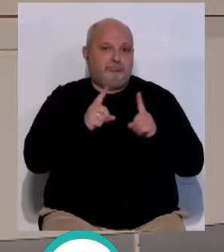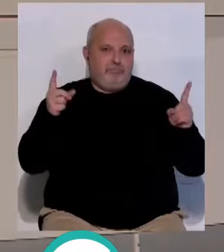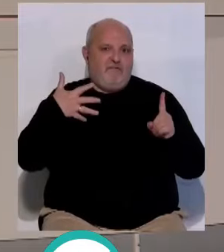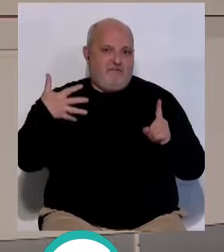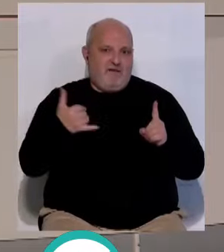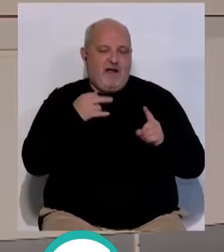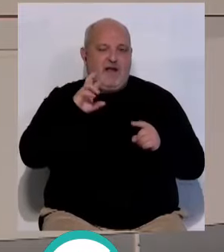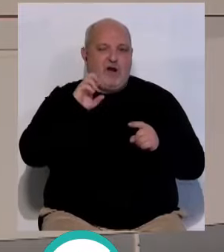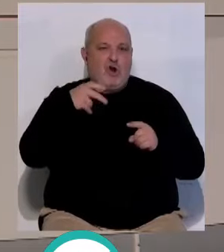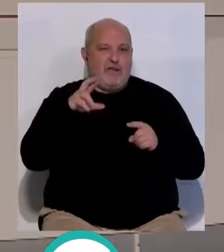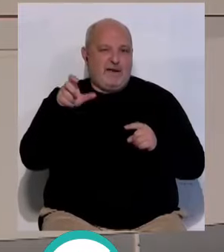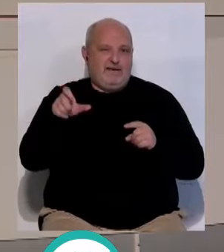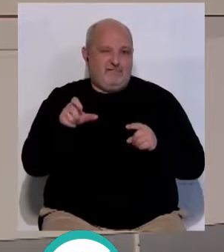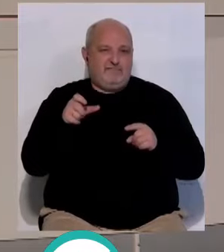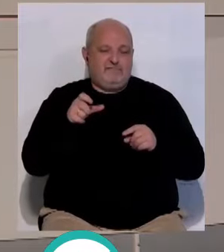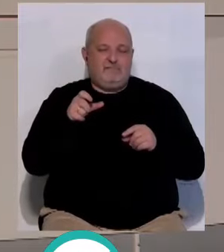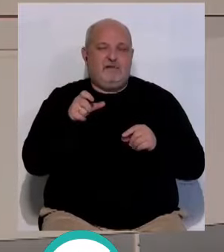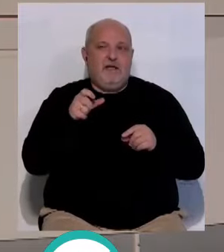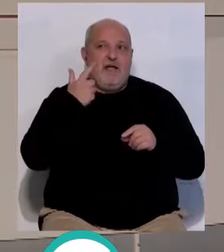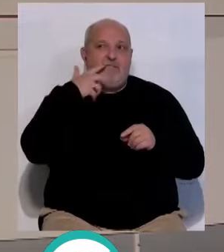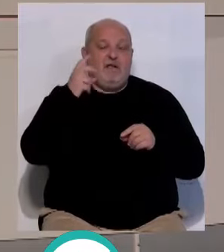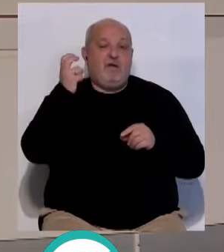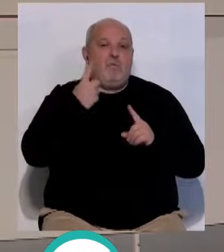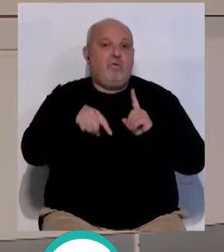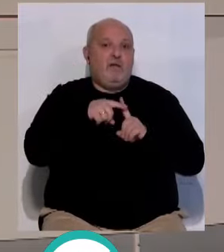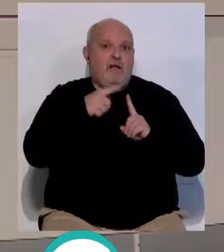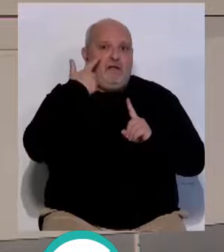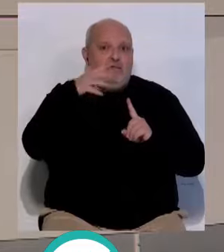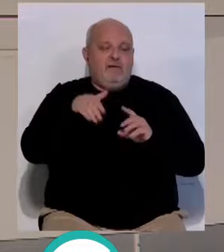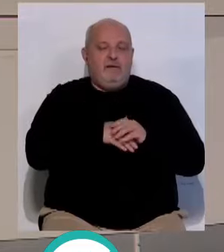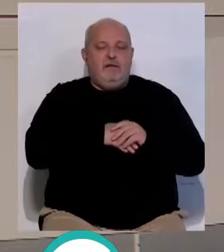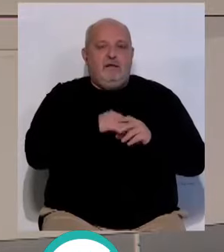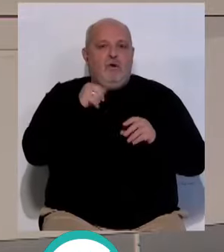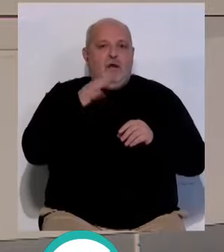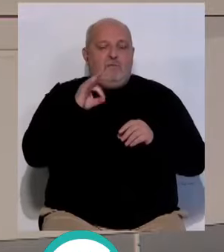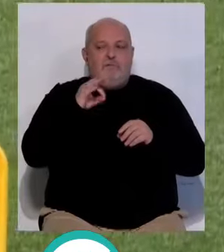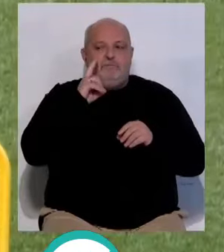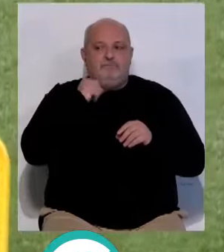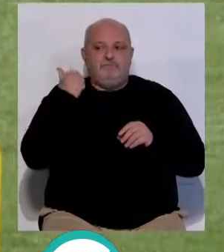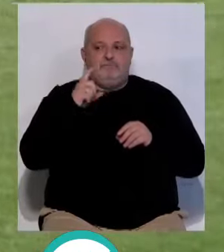puede Sergio recuperar nuevamente al delantero de de torren es bran Ocampo vemos la imagen en